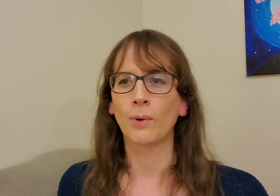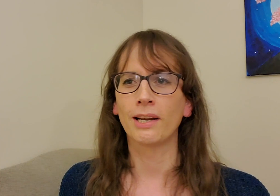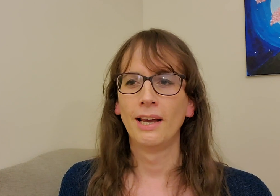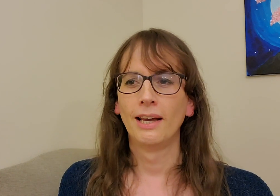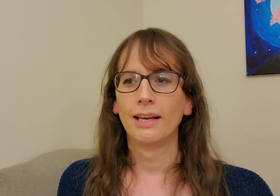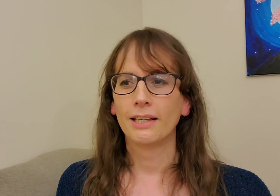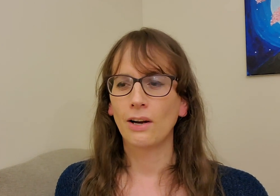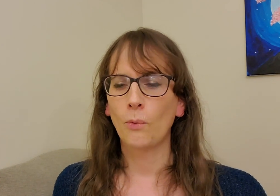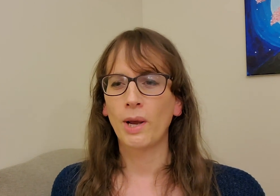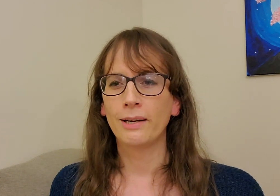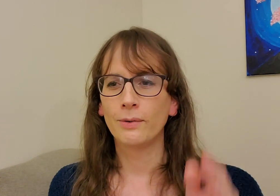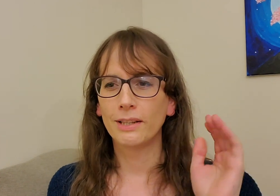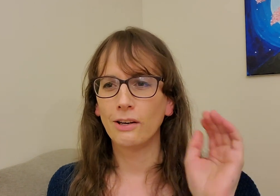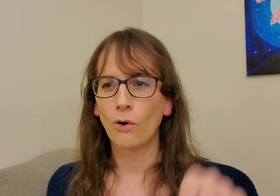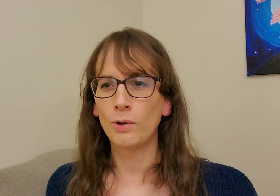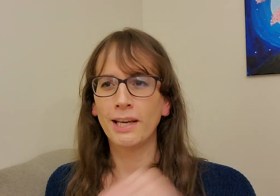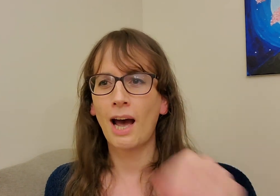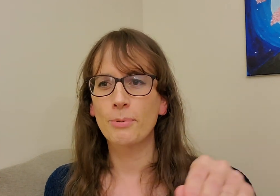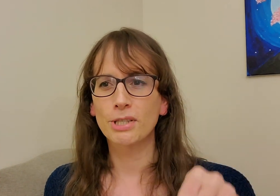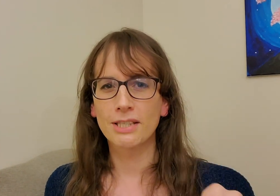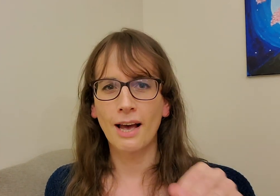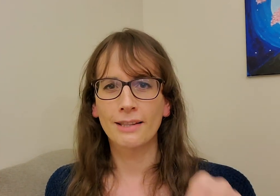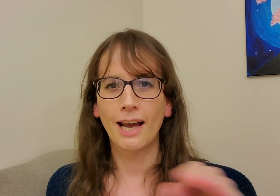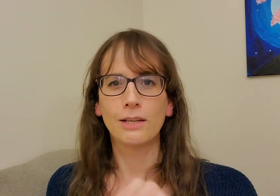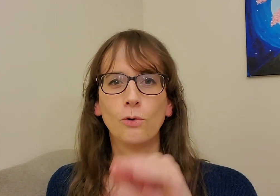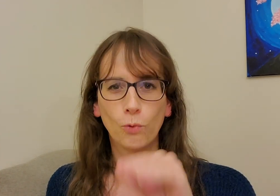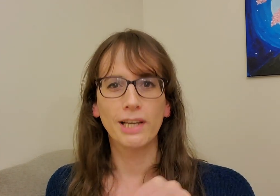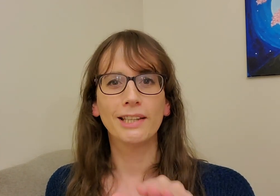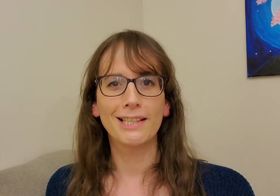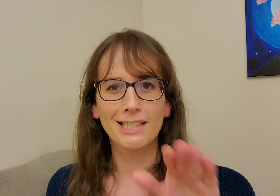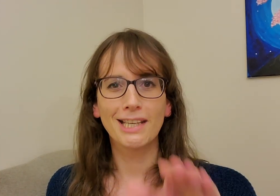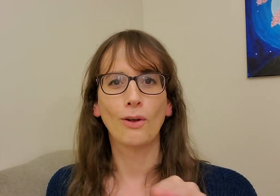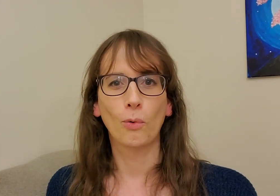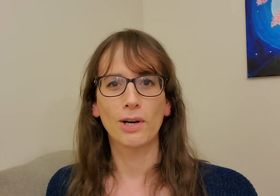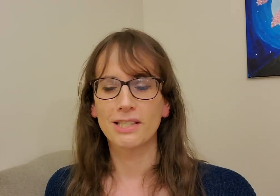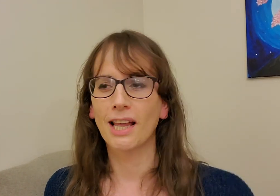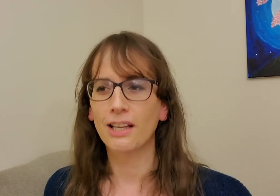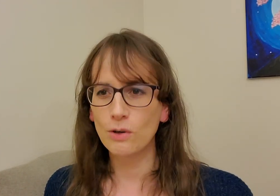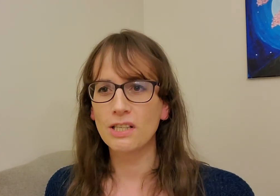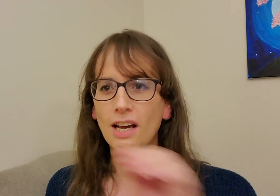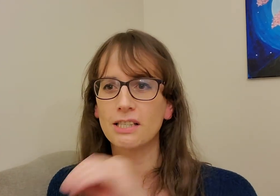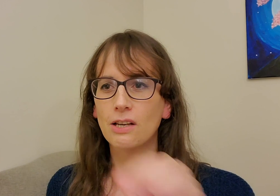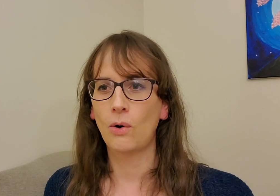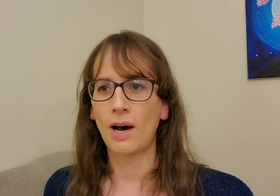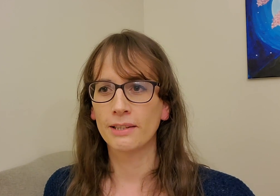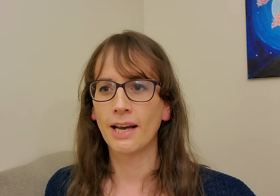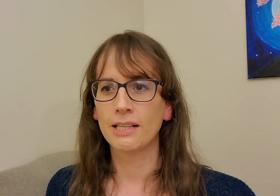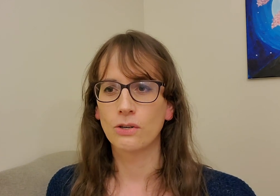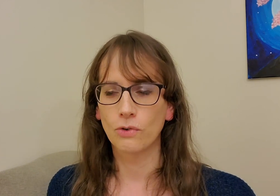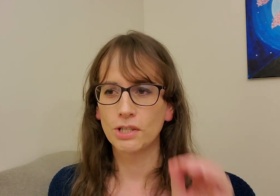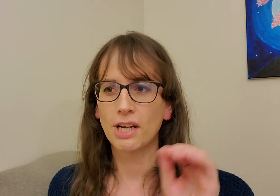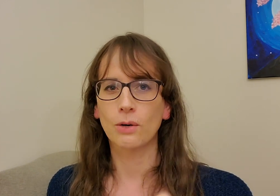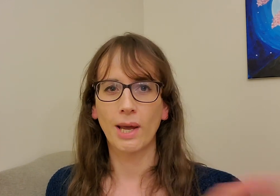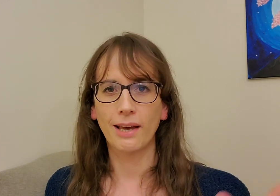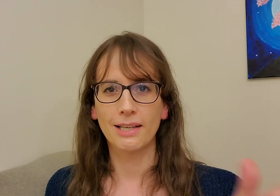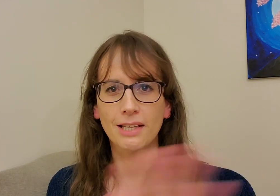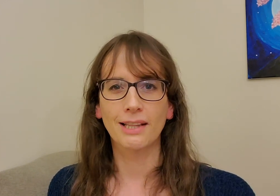Cuando su única opción está en línea, realmente ve lo peor. Como de costumbre, solo me conecto para rechazar a los blancos